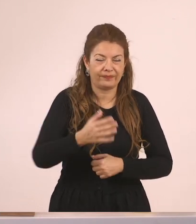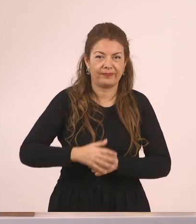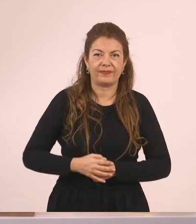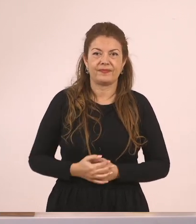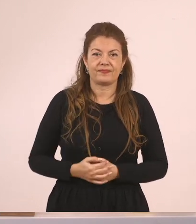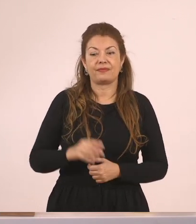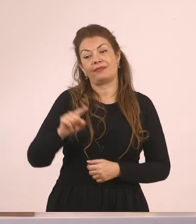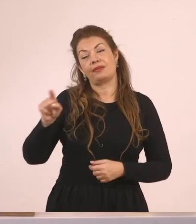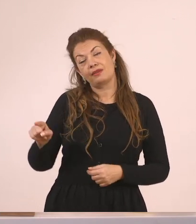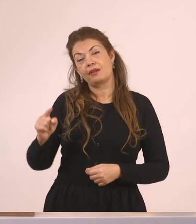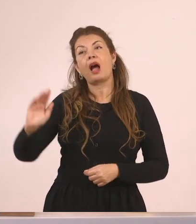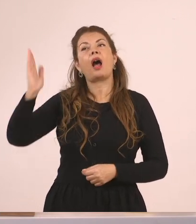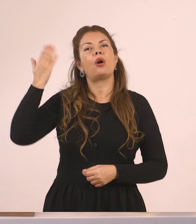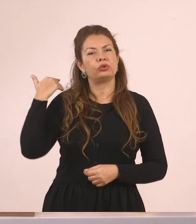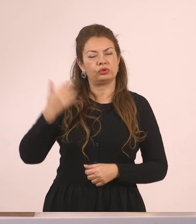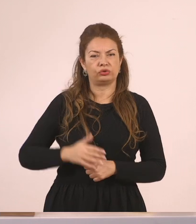Και αόριστος: